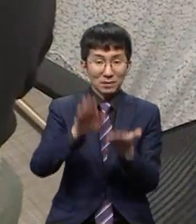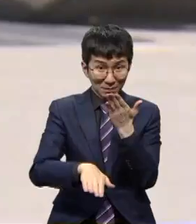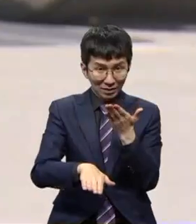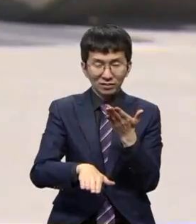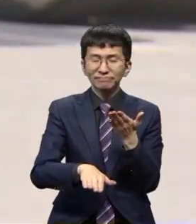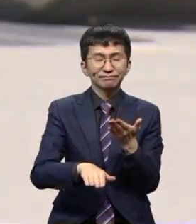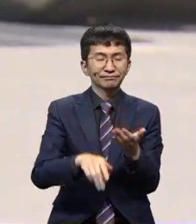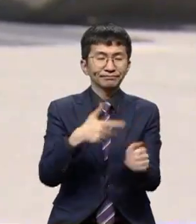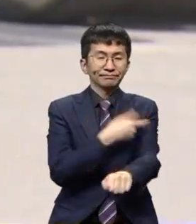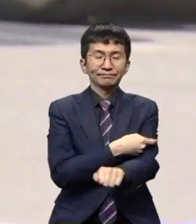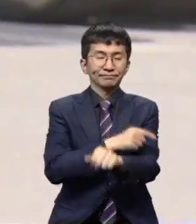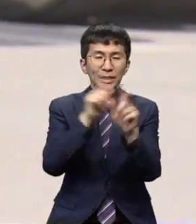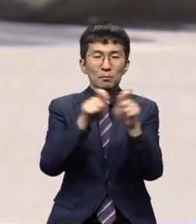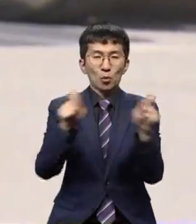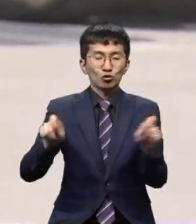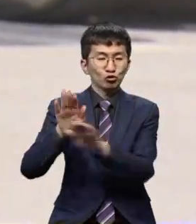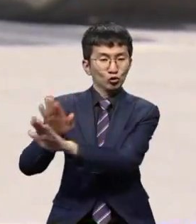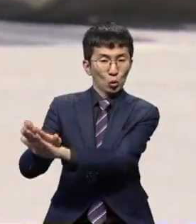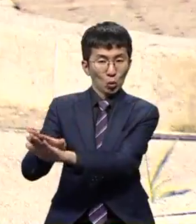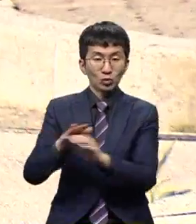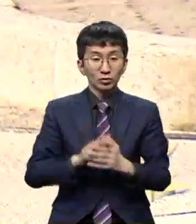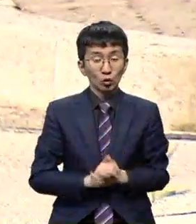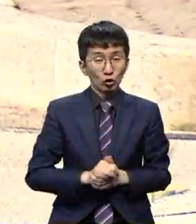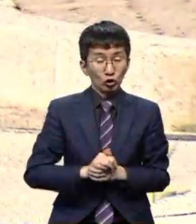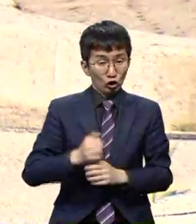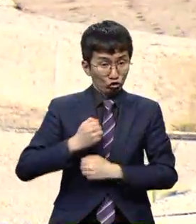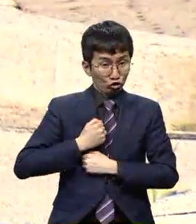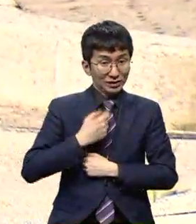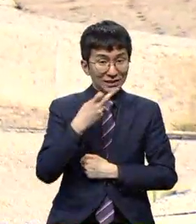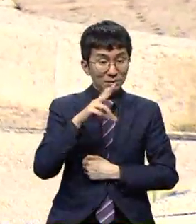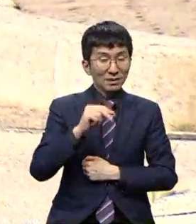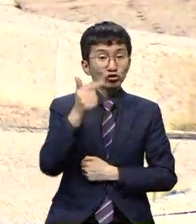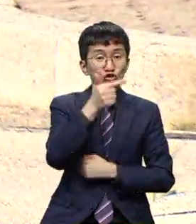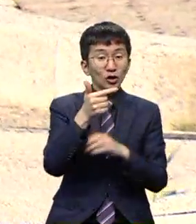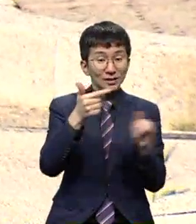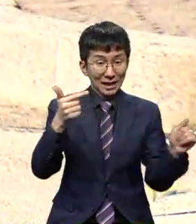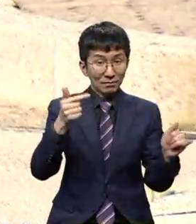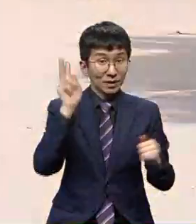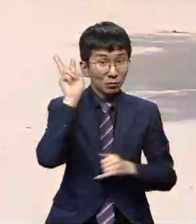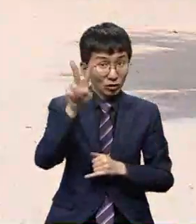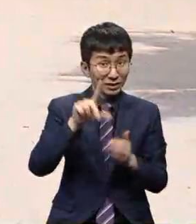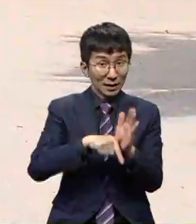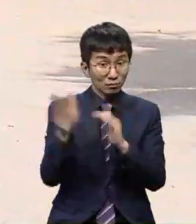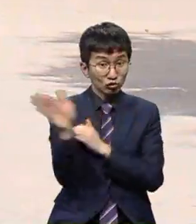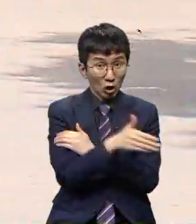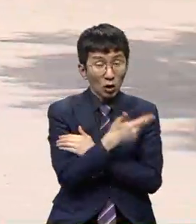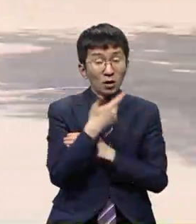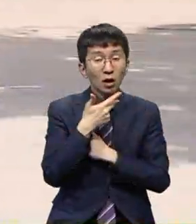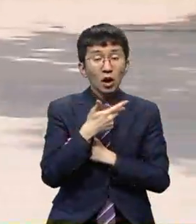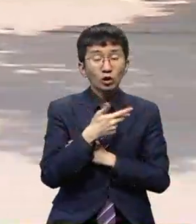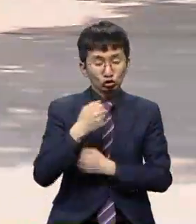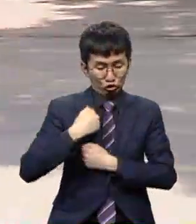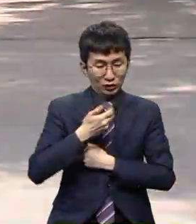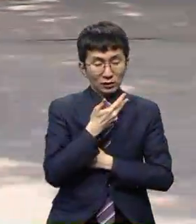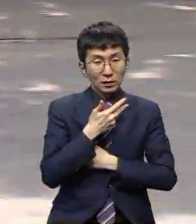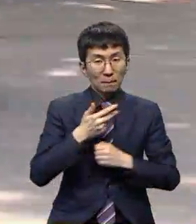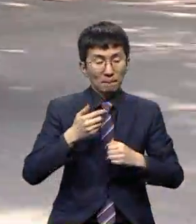군장병 12만 6천 명은 모레부터 군병원에서 아스트라제네카 백신을 맞는데 전방 부대와 함정 등 필수 부대부터 맞습니다.